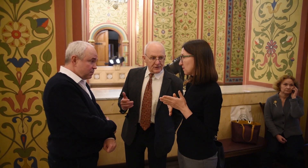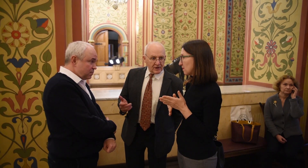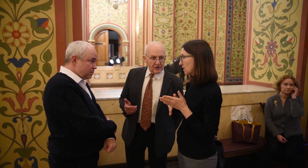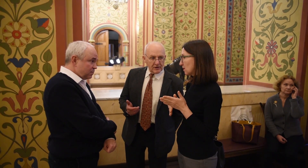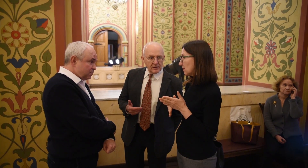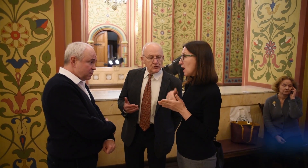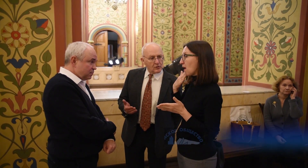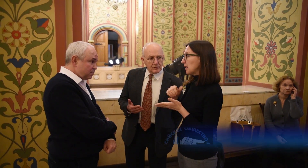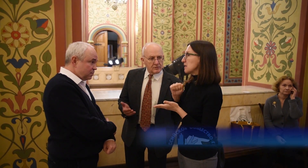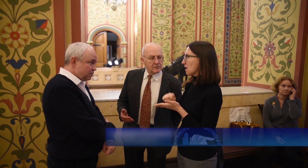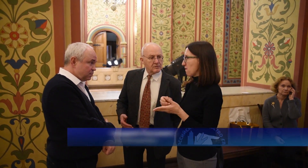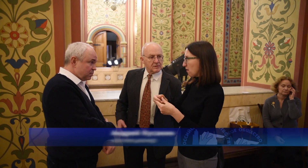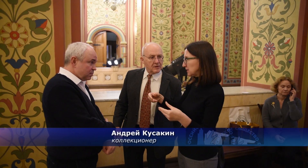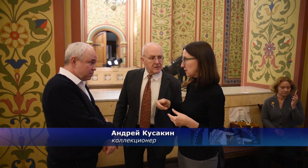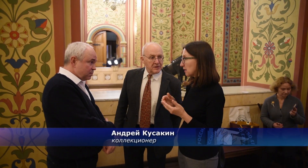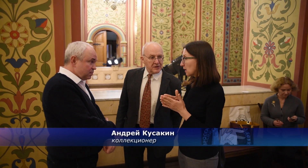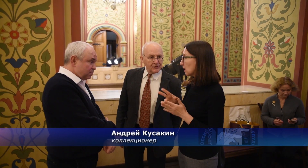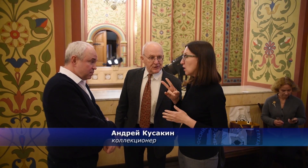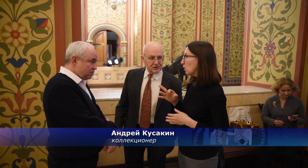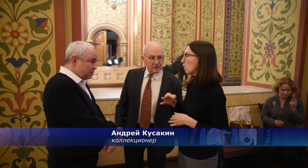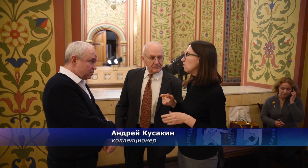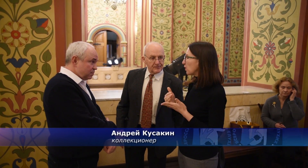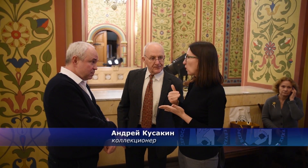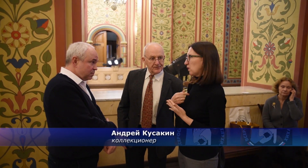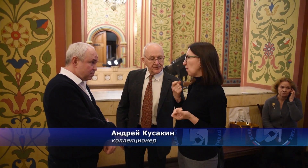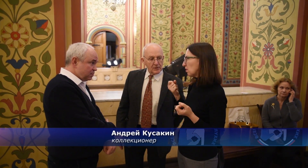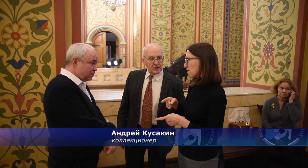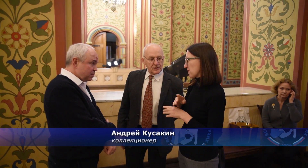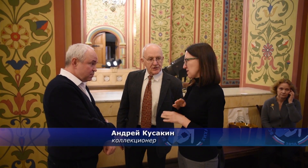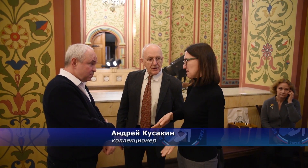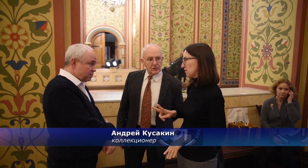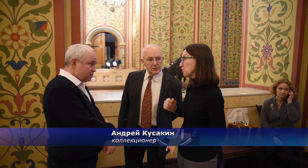…когда издавался каталог, мы так и не узнали,